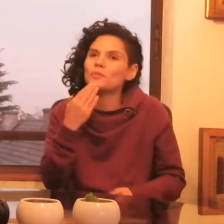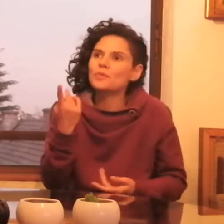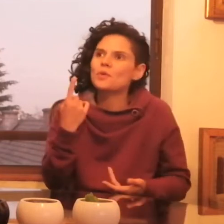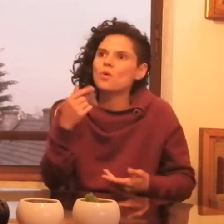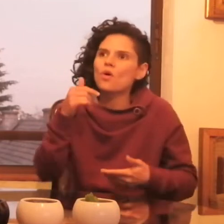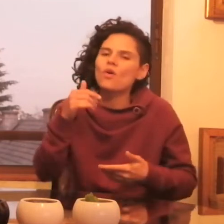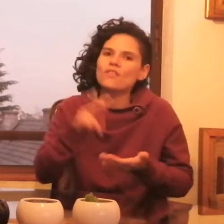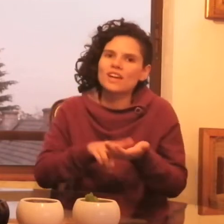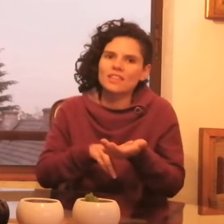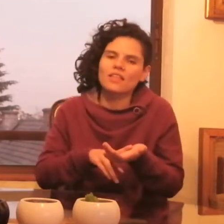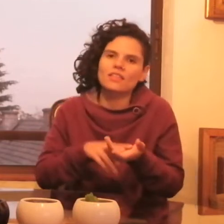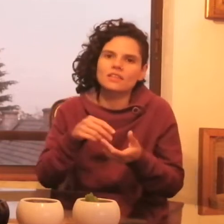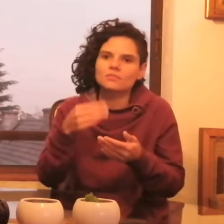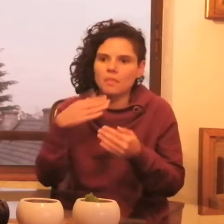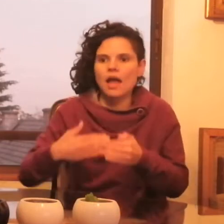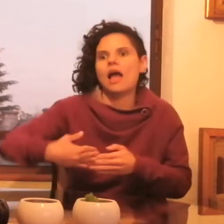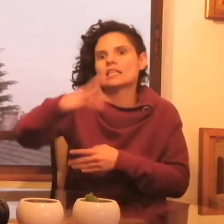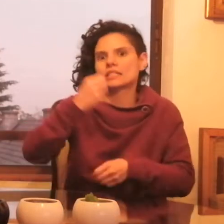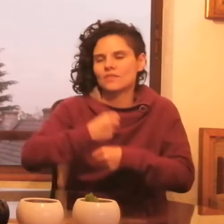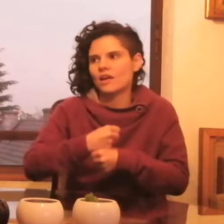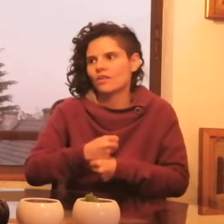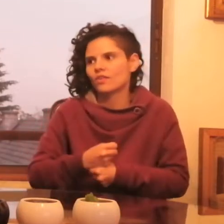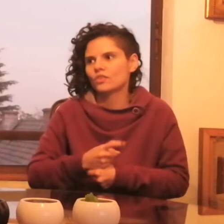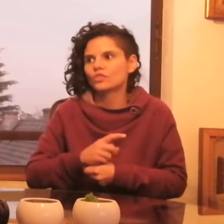radio hoy día, yo me la sé de memoria obviamente porque